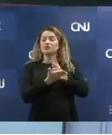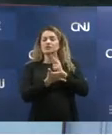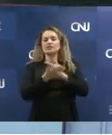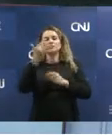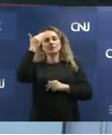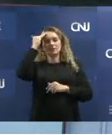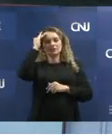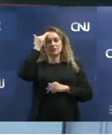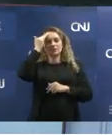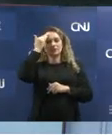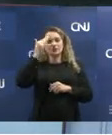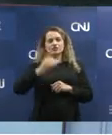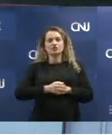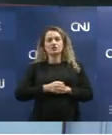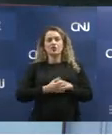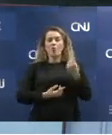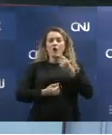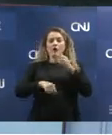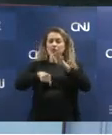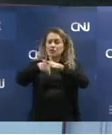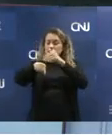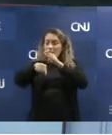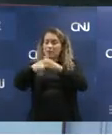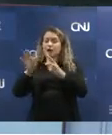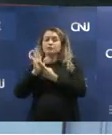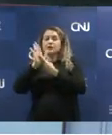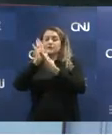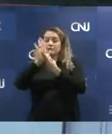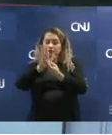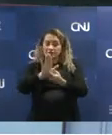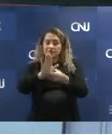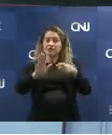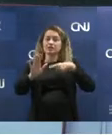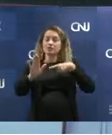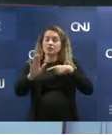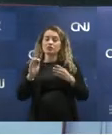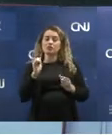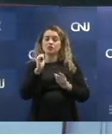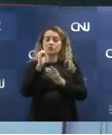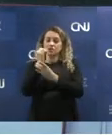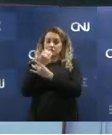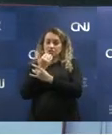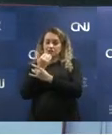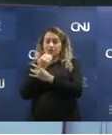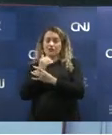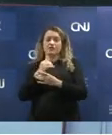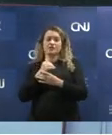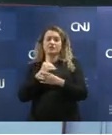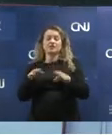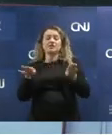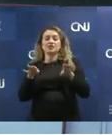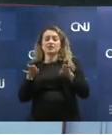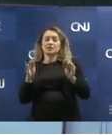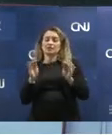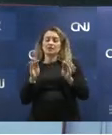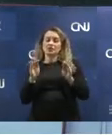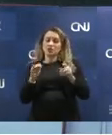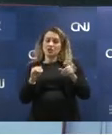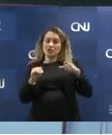chamado para a apresentação da defesa preliminar, também se interrompe este prazo que foi o que aconteceu aqui.